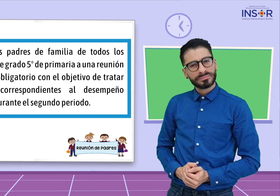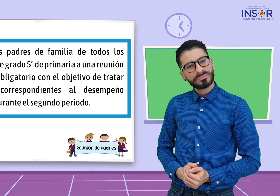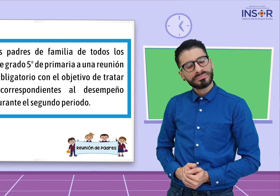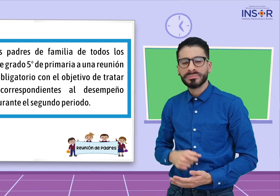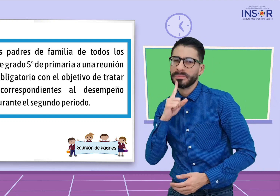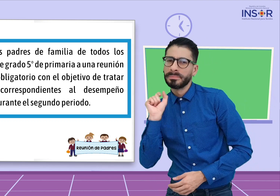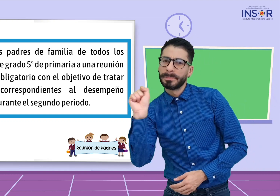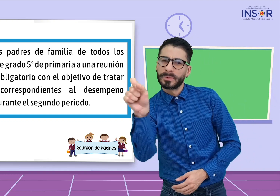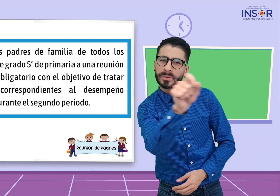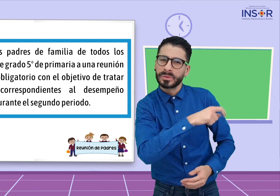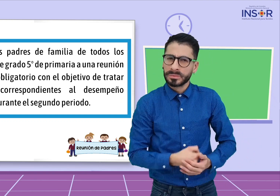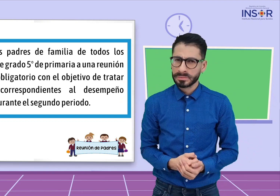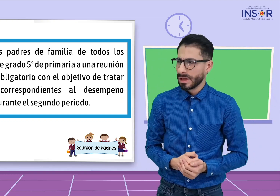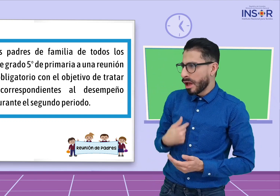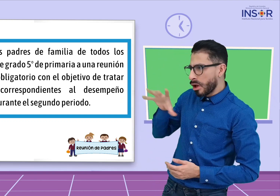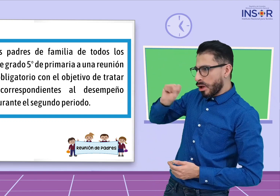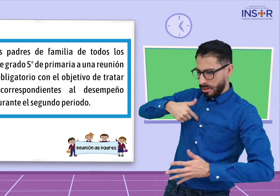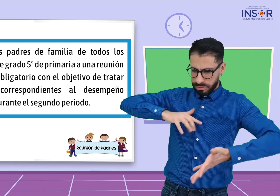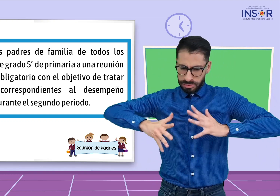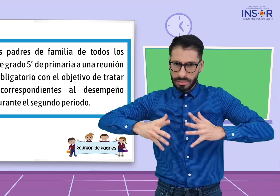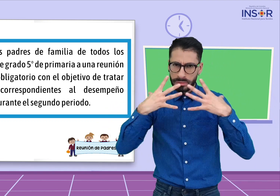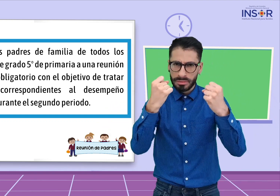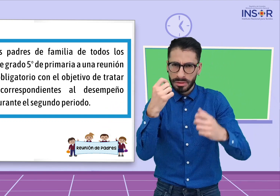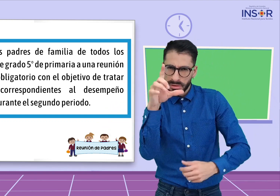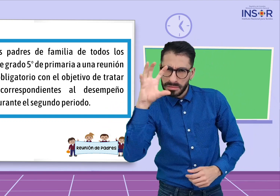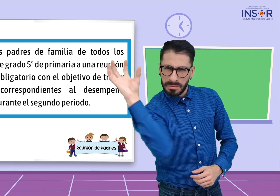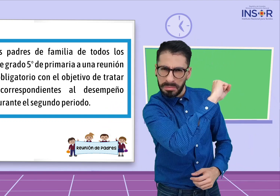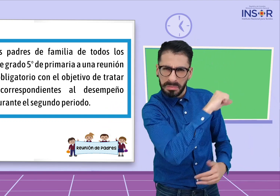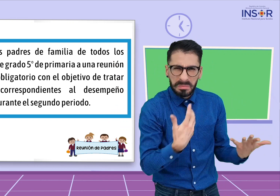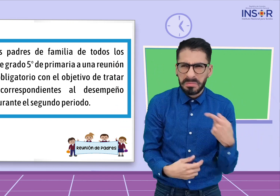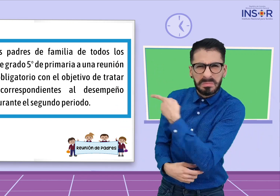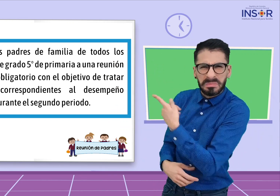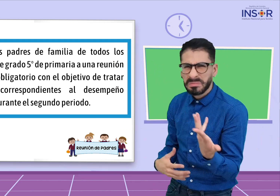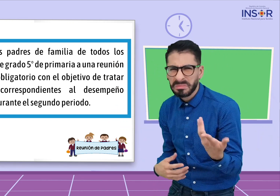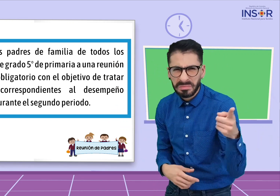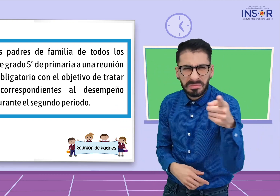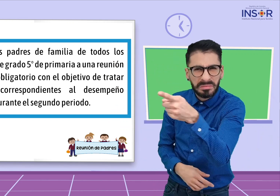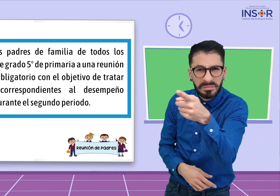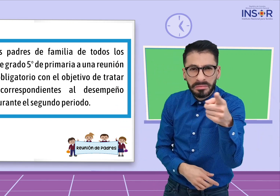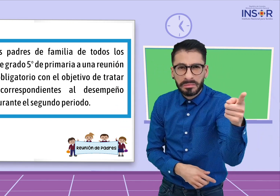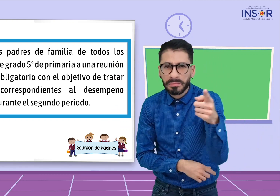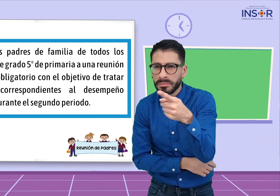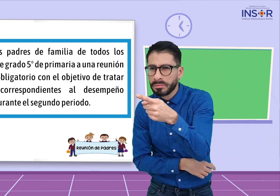¿Comprendieron lo que acabo de leer? ¿Todos lo entendieron?